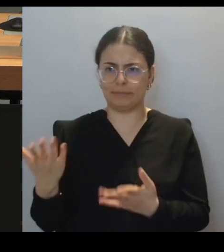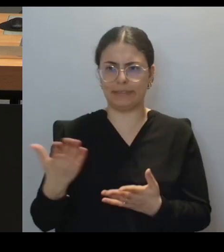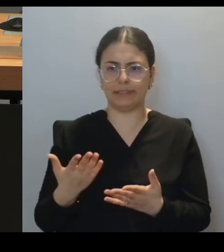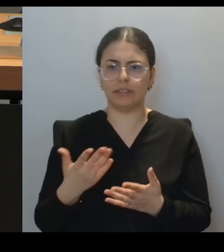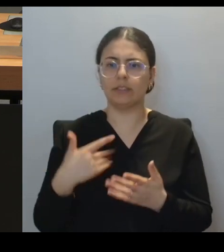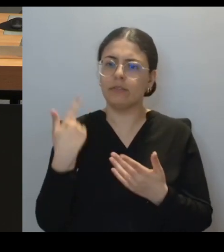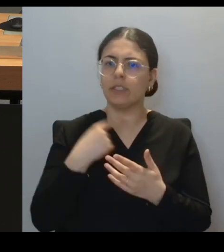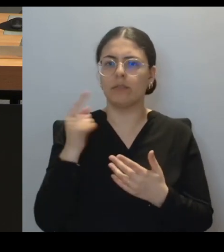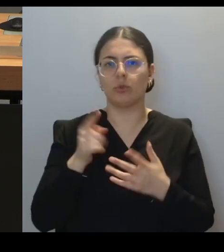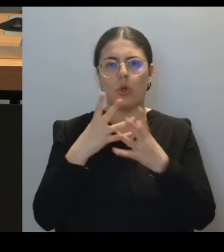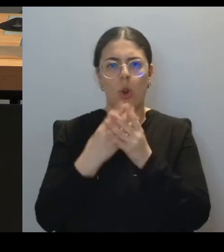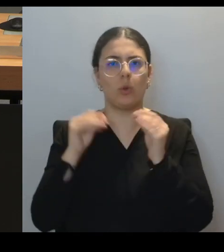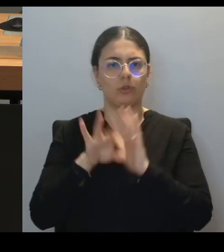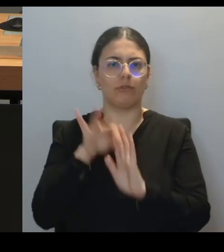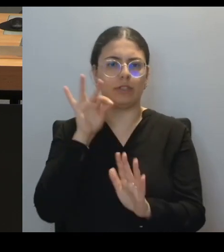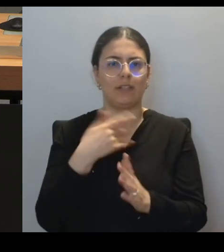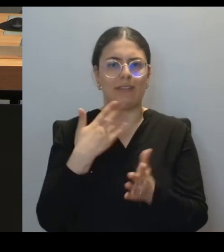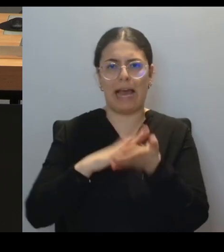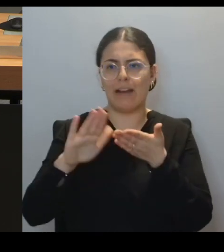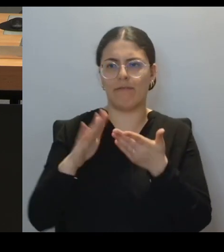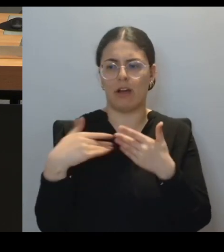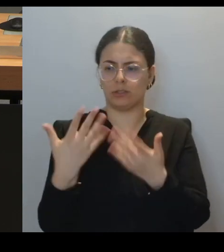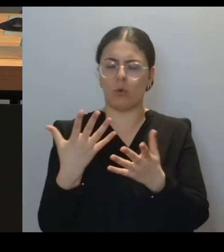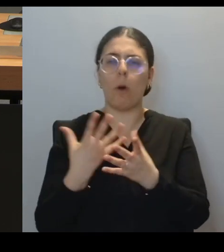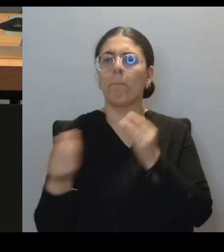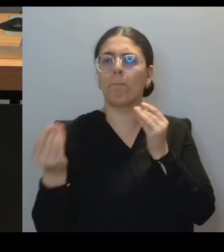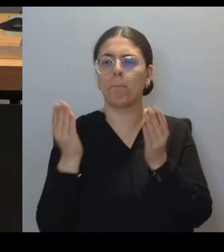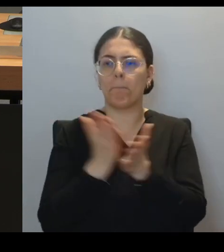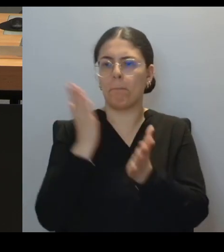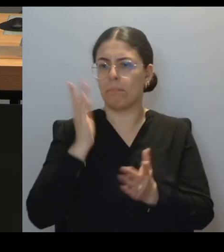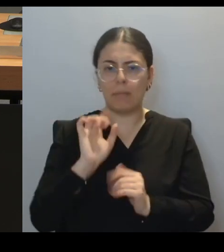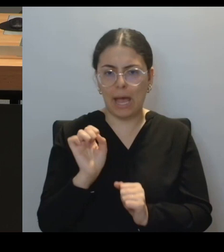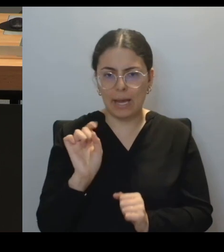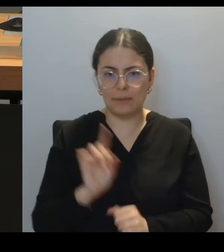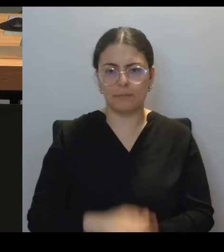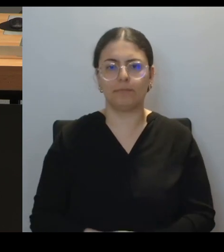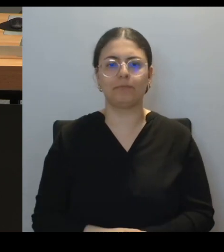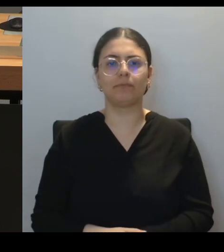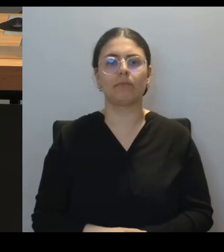Indem man einfach den zusätzlichen Absatz in das ASOG wieder hineinschreibt, wird sich an Migration und